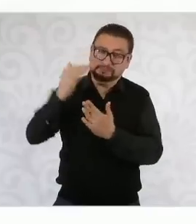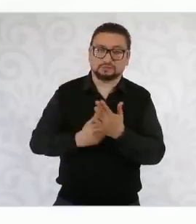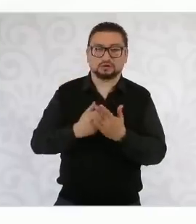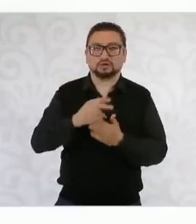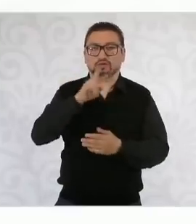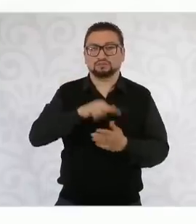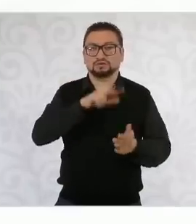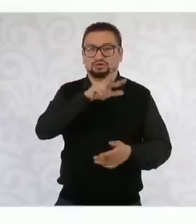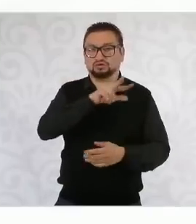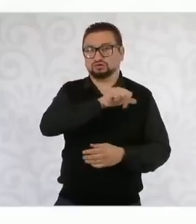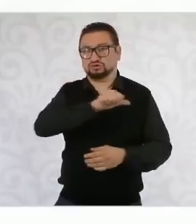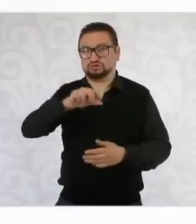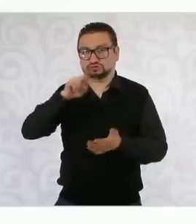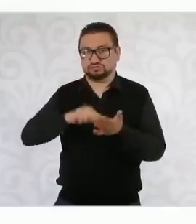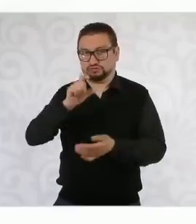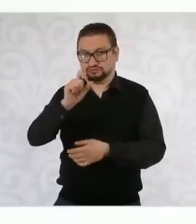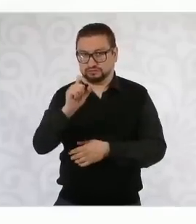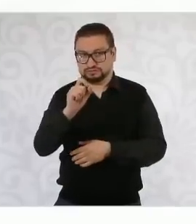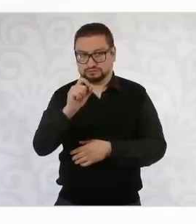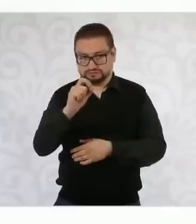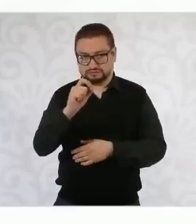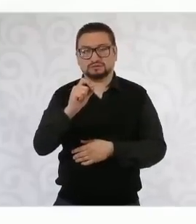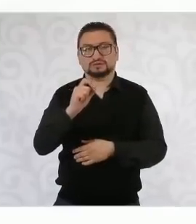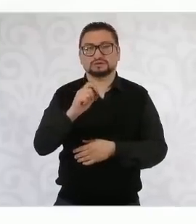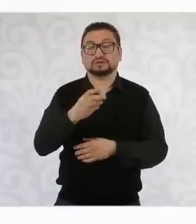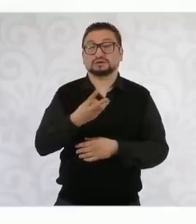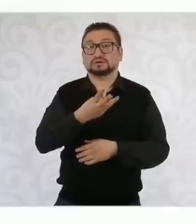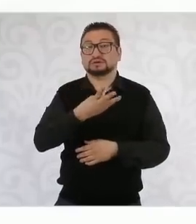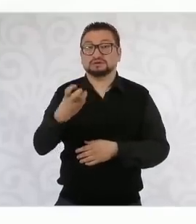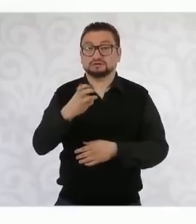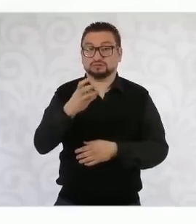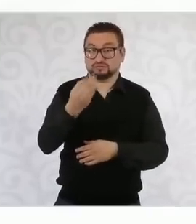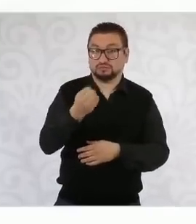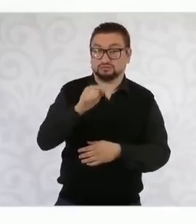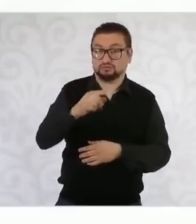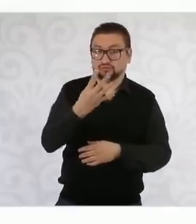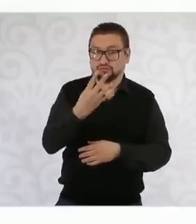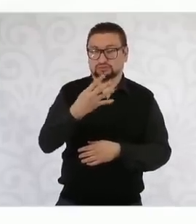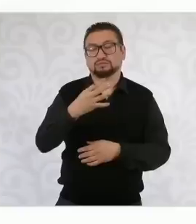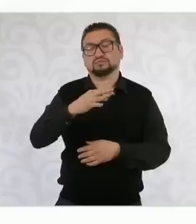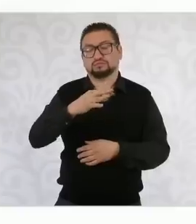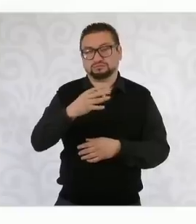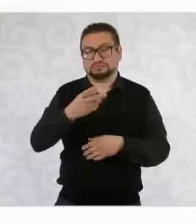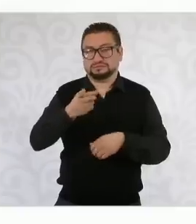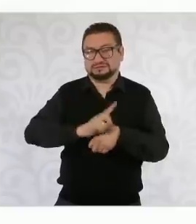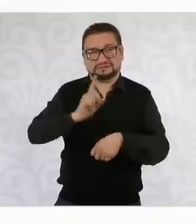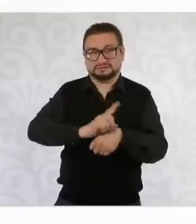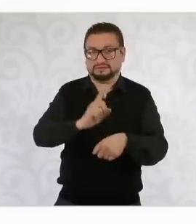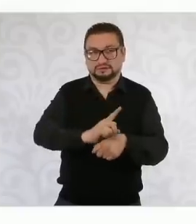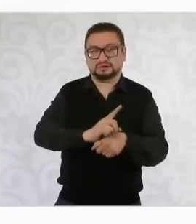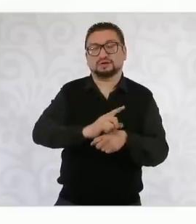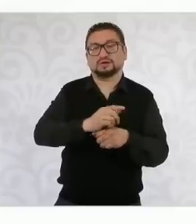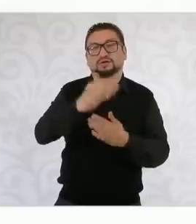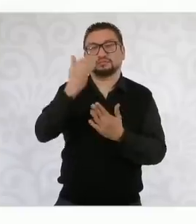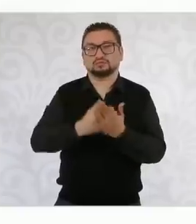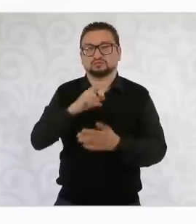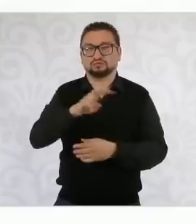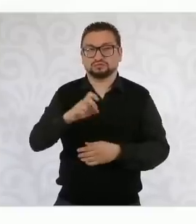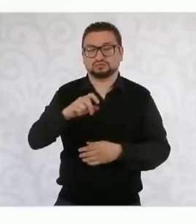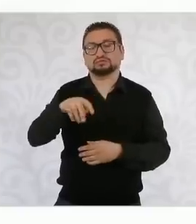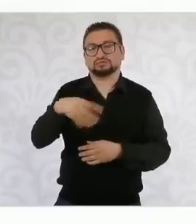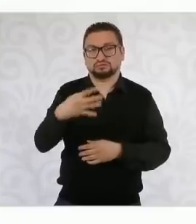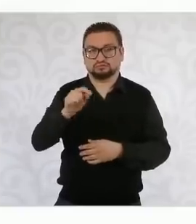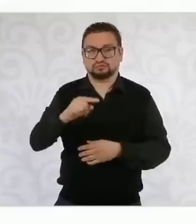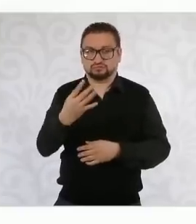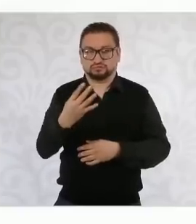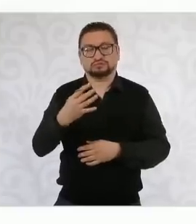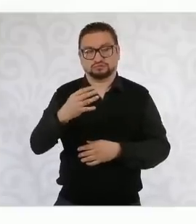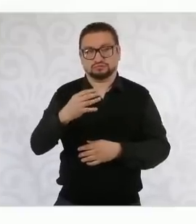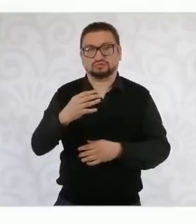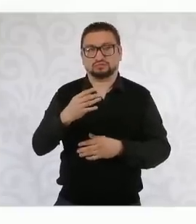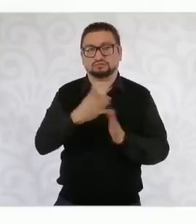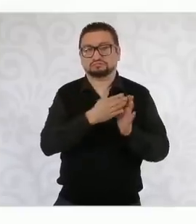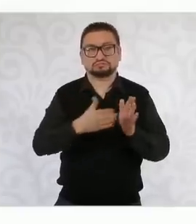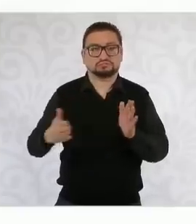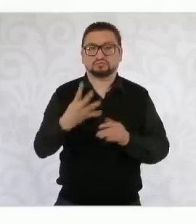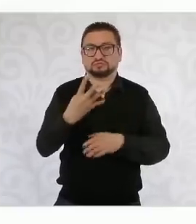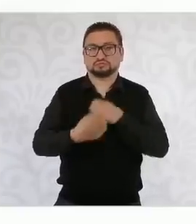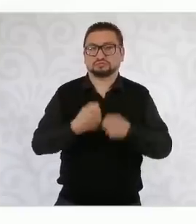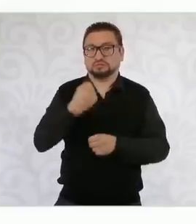18 a 2020 pasando de 309.4 delitos diarios a 24.4 en los últimos 4 años la tendencia